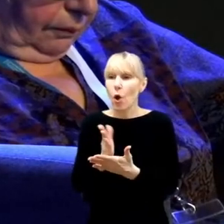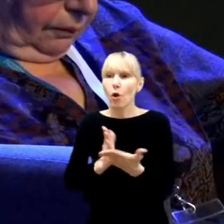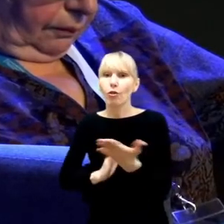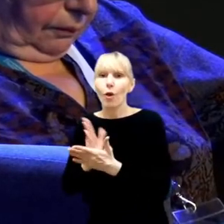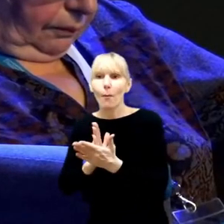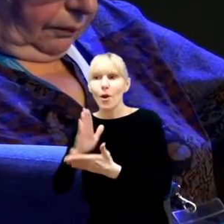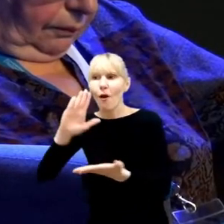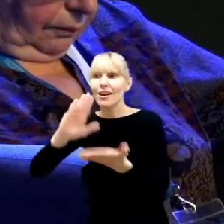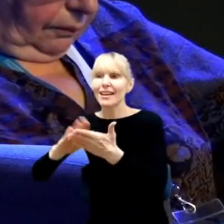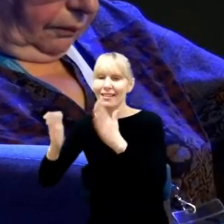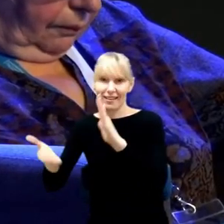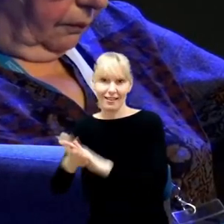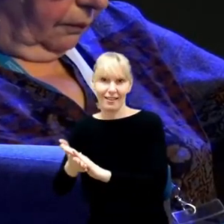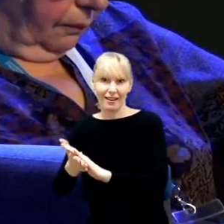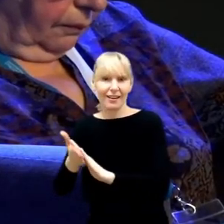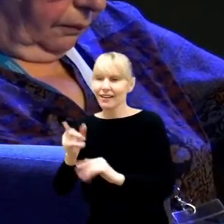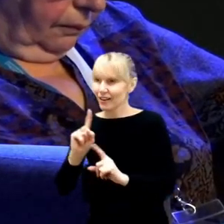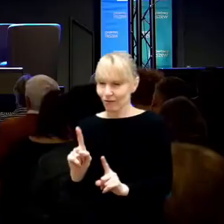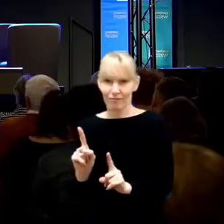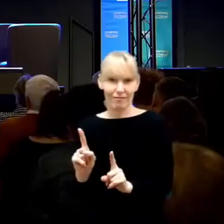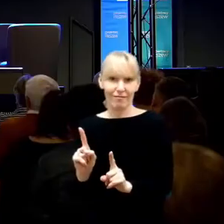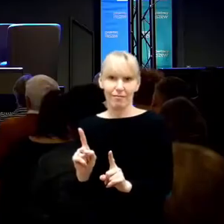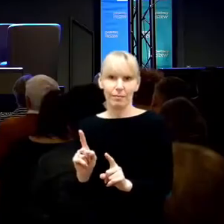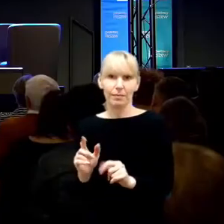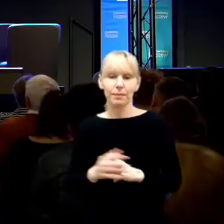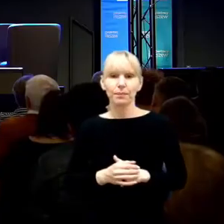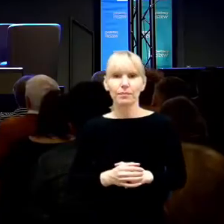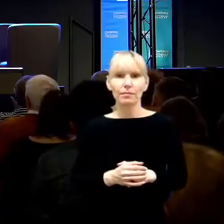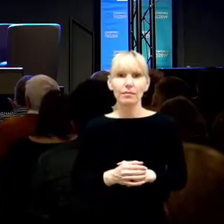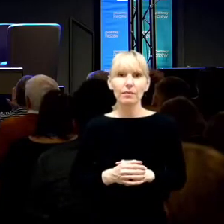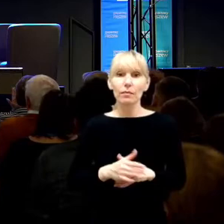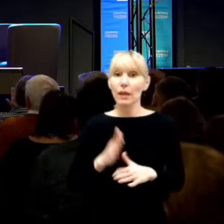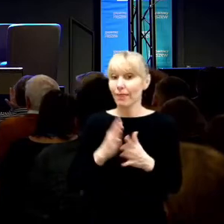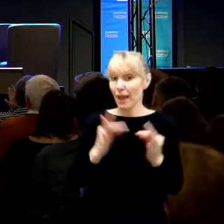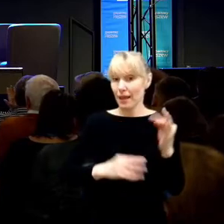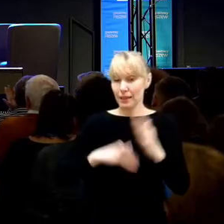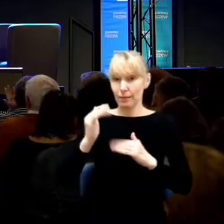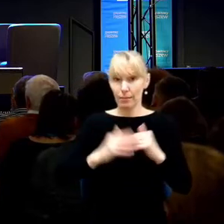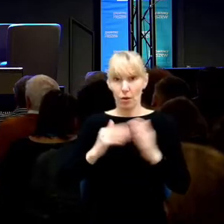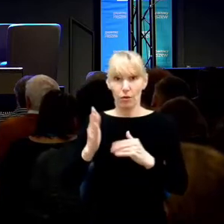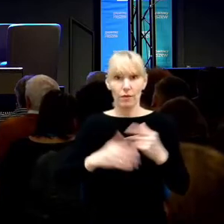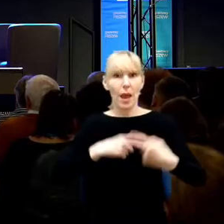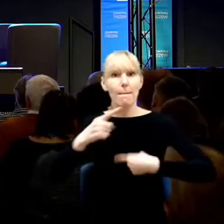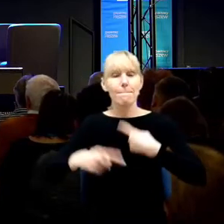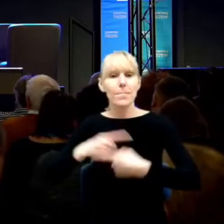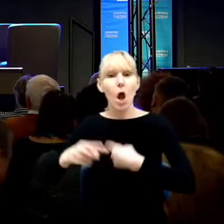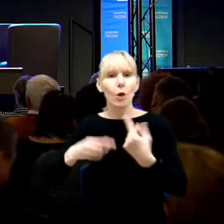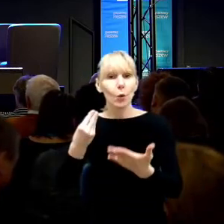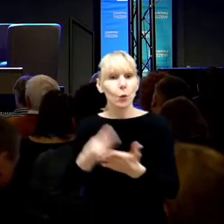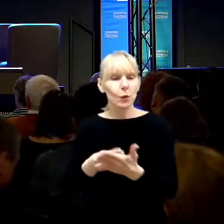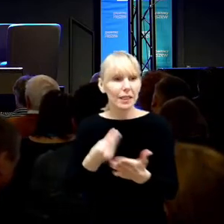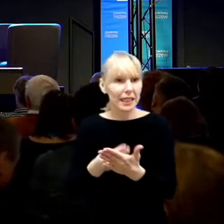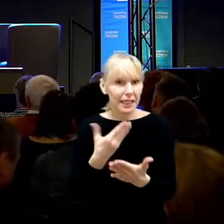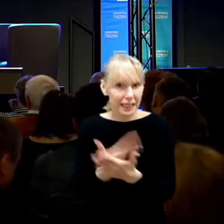To doprowadziło do absurdów, że budujemy produkty inwestycyjne o wielkości